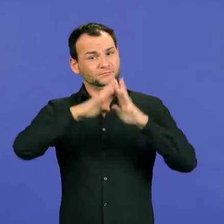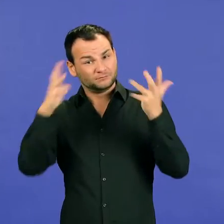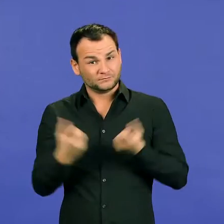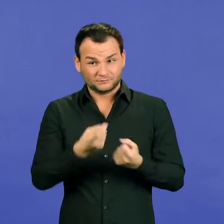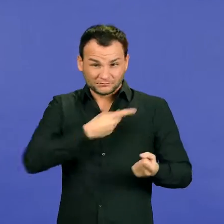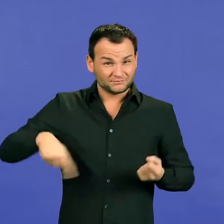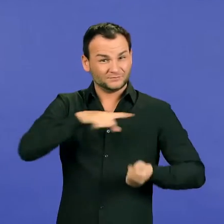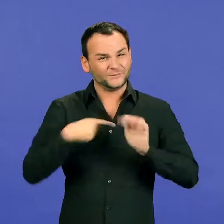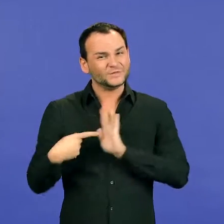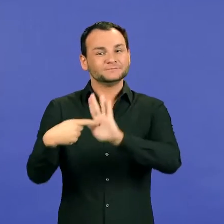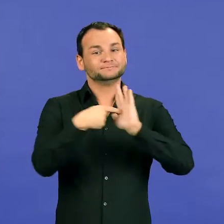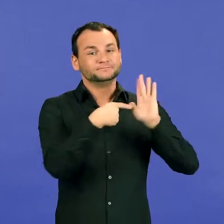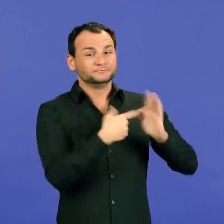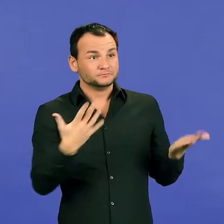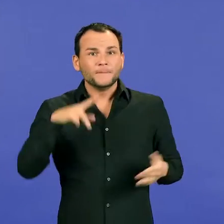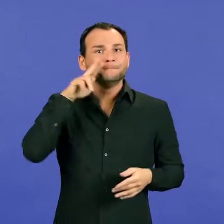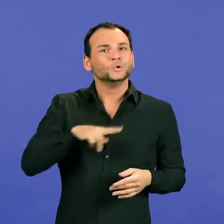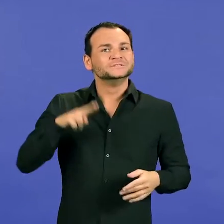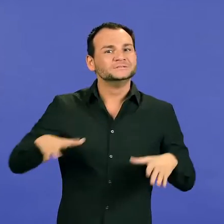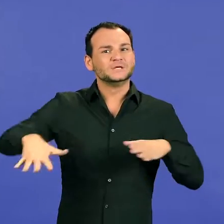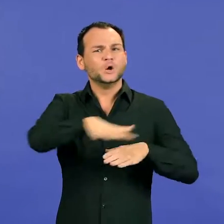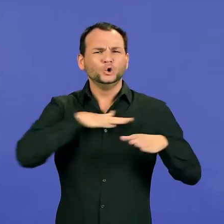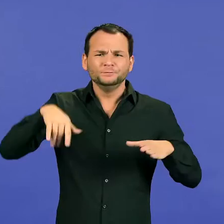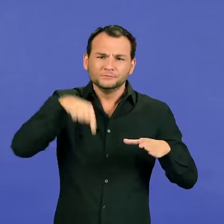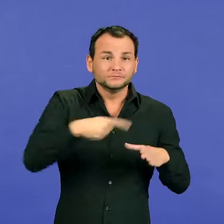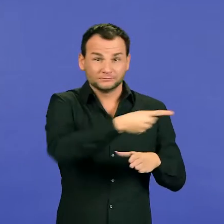Das alles zeigen wir Ihnen im Museumsgelände.